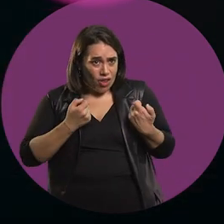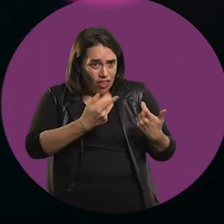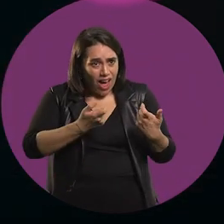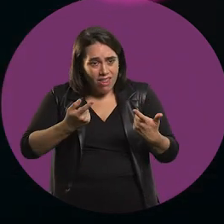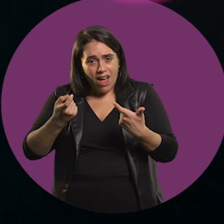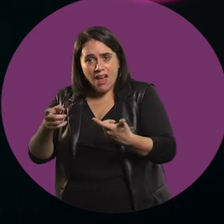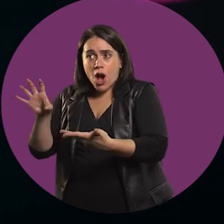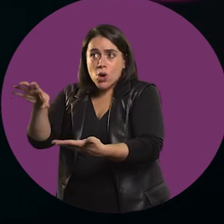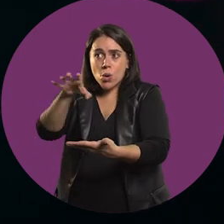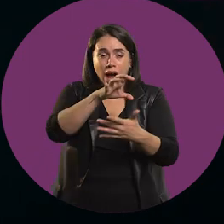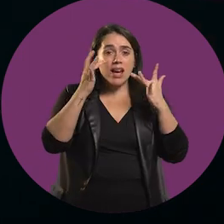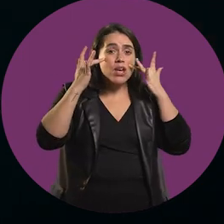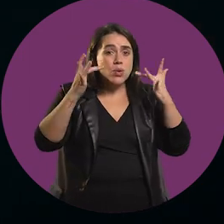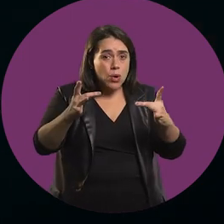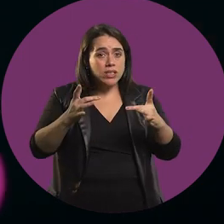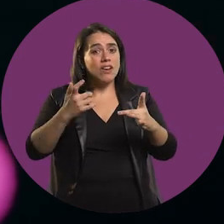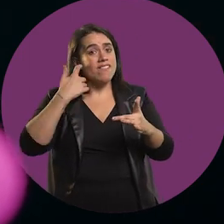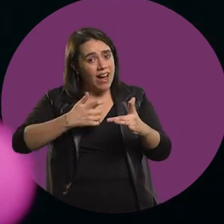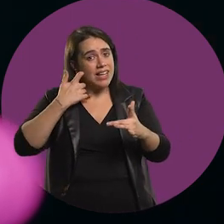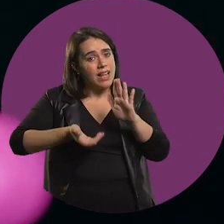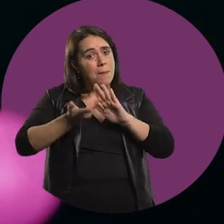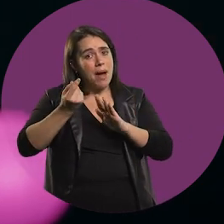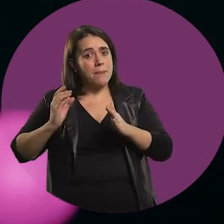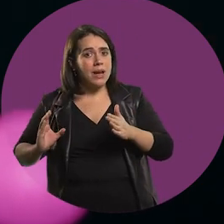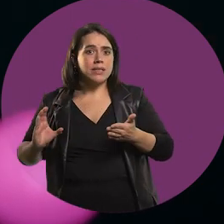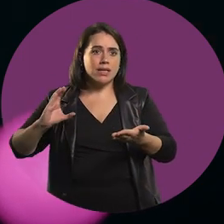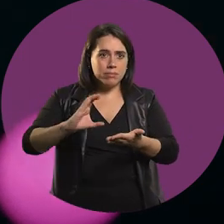a las instituciones educativas para que la inclusión pueda ser posible,